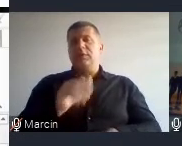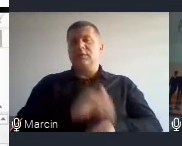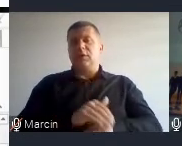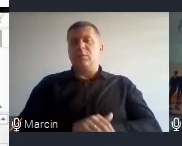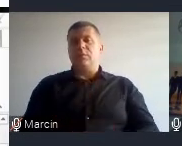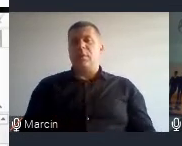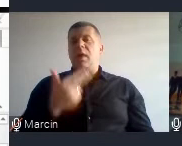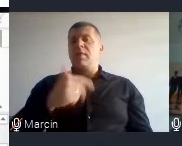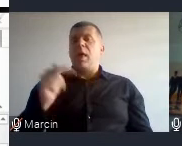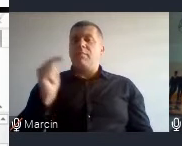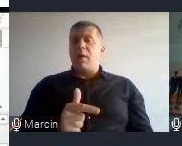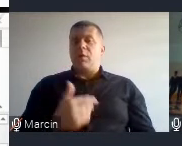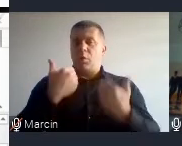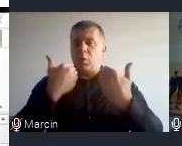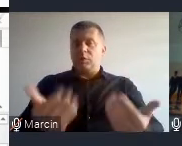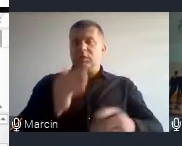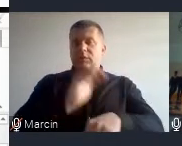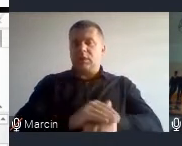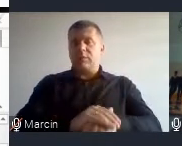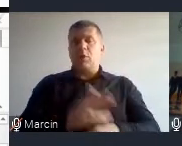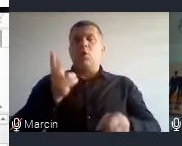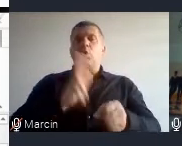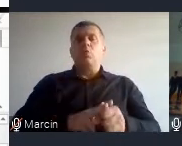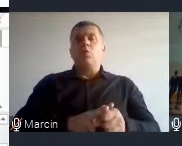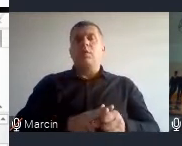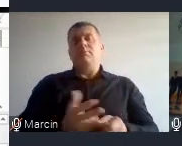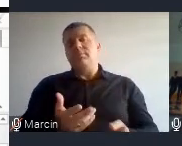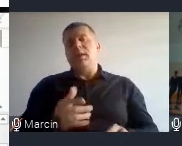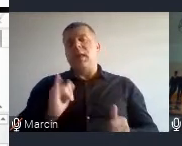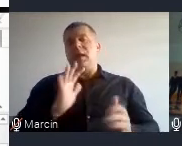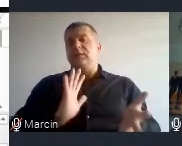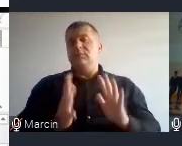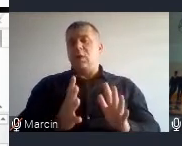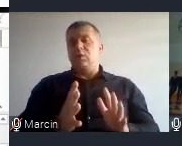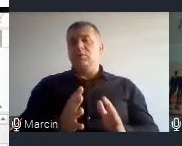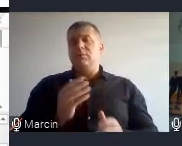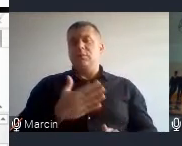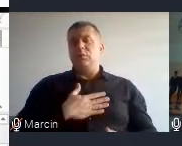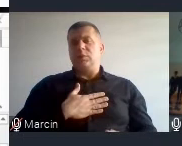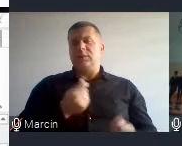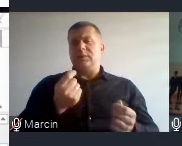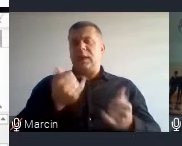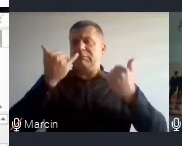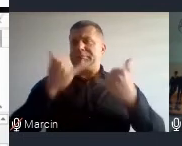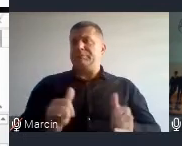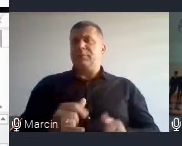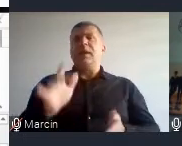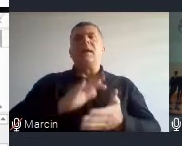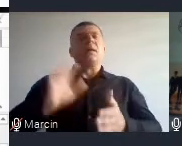Nie powinienem udzielać zamówień, które w jakiś rażący sposób będą odbiegać od cen rynkowych.